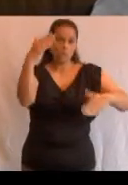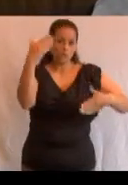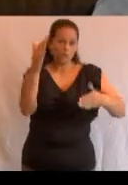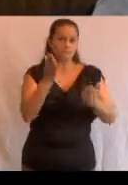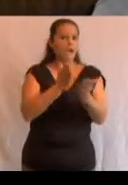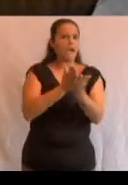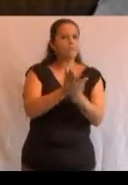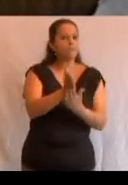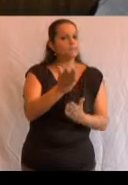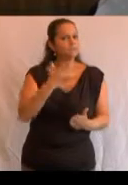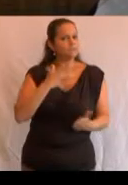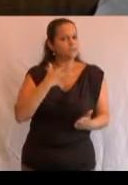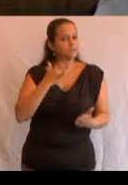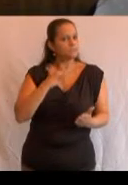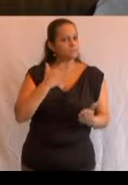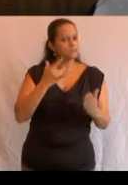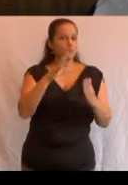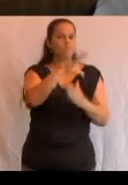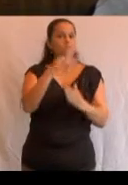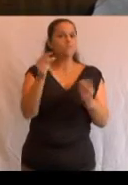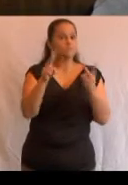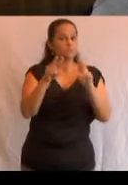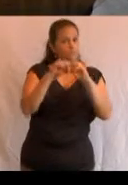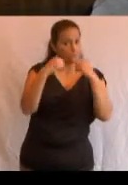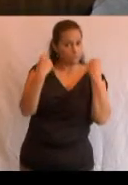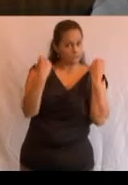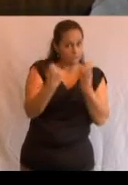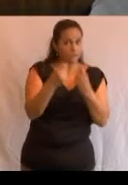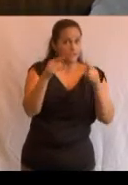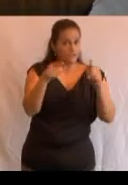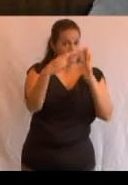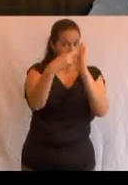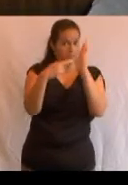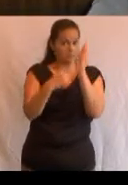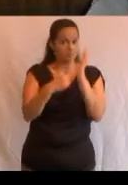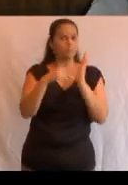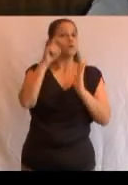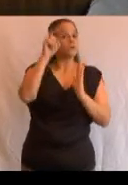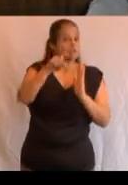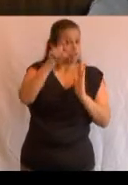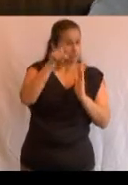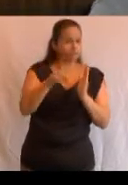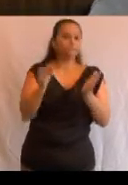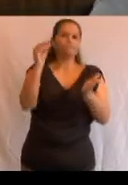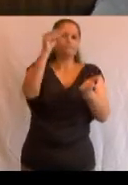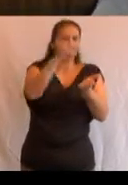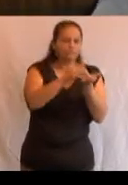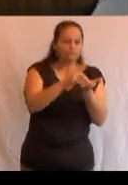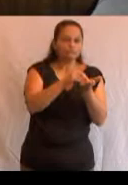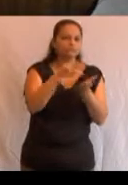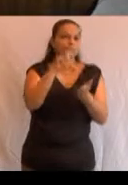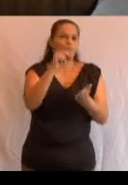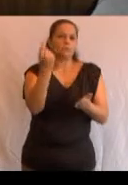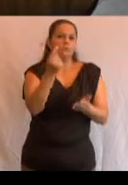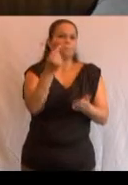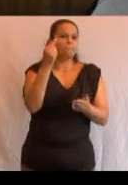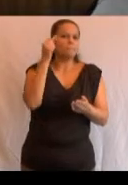través de la sensibilización y la socialización de este reglamento van a tener que ir incorporándo pero porque no solamente pensar en la